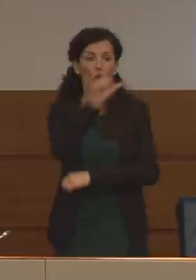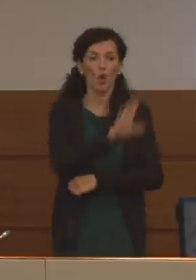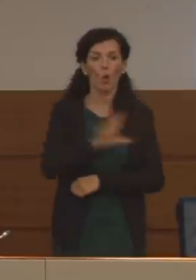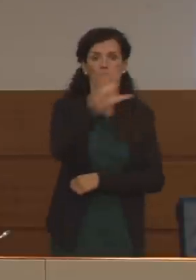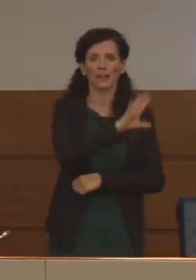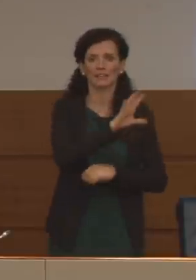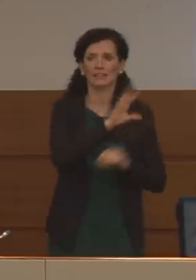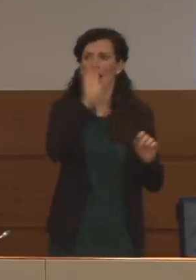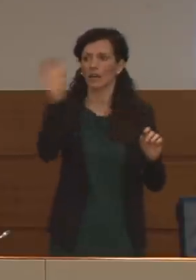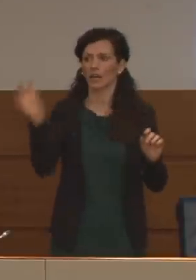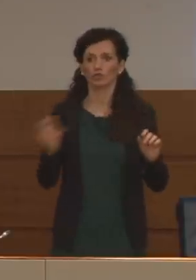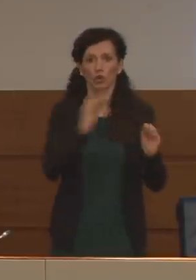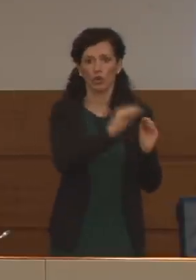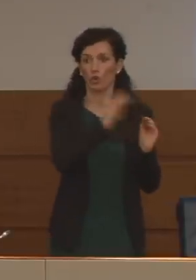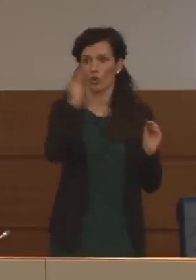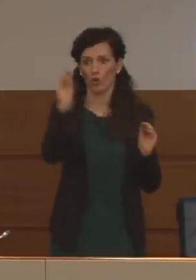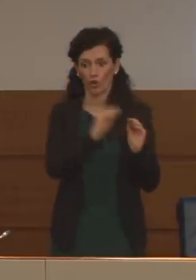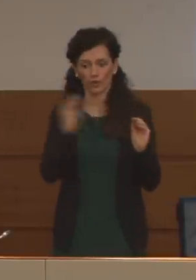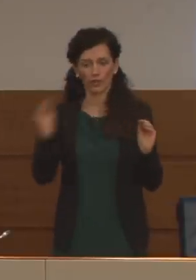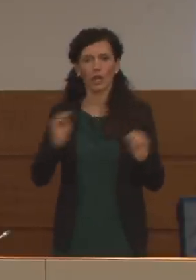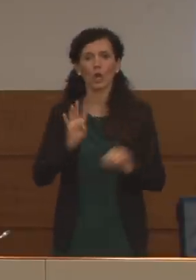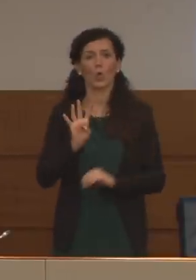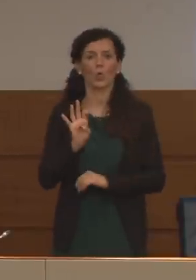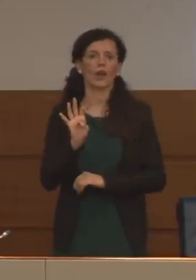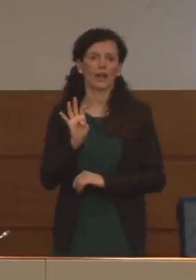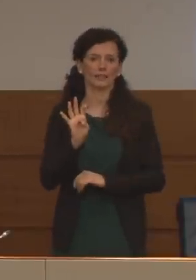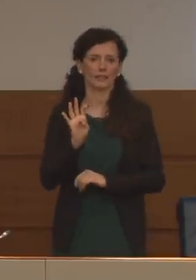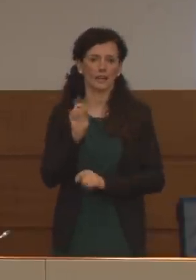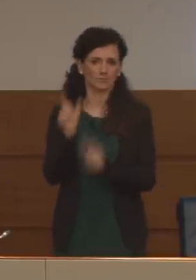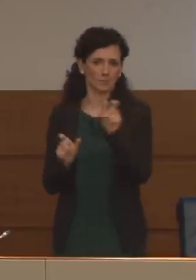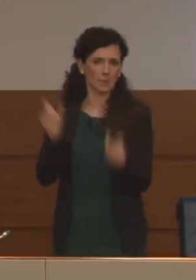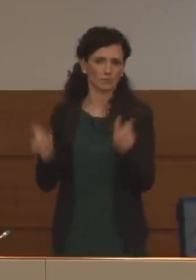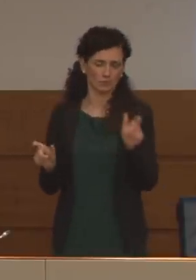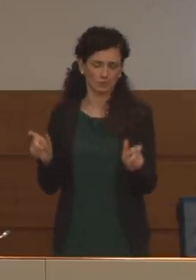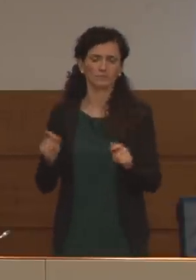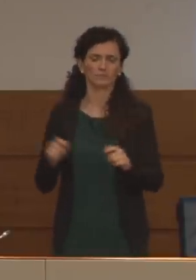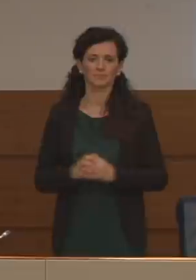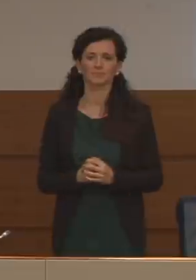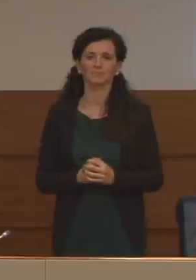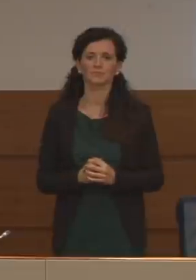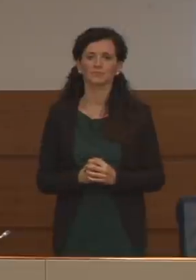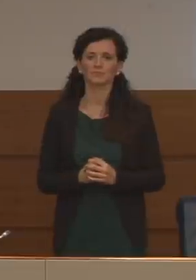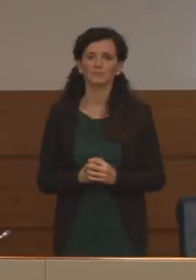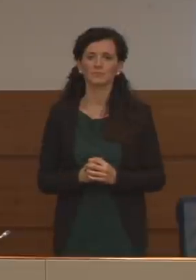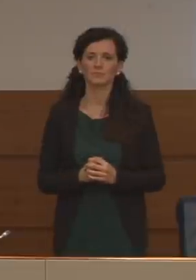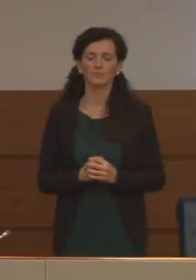regioni è di 40 pazienti, per quanto riguarda le forze in campo